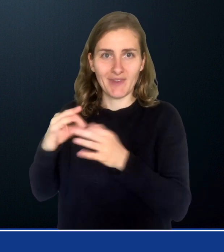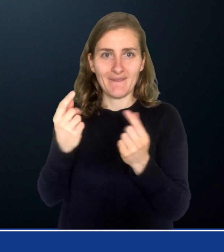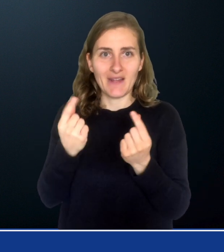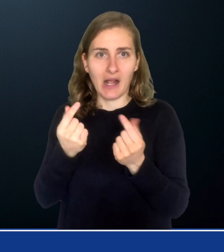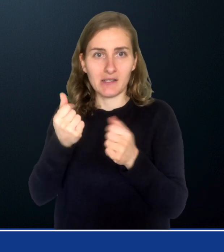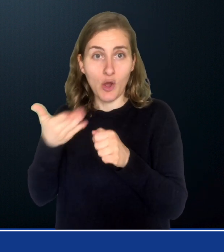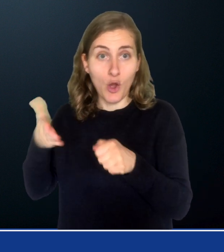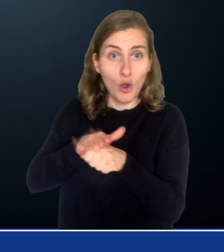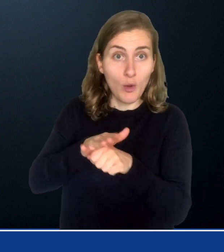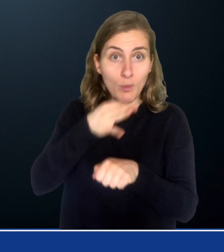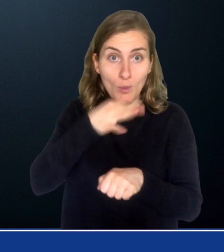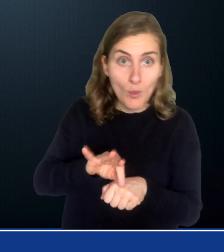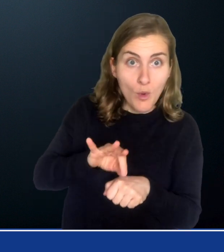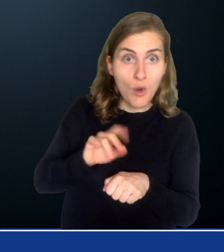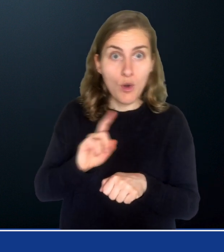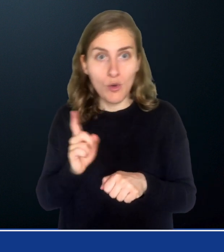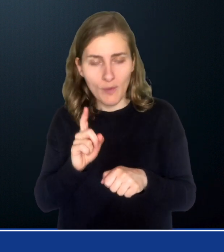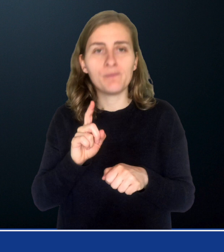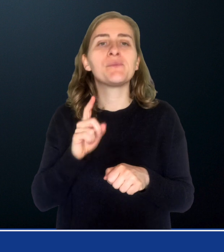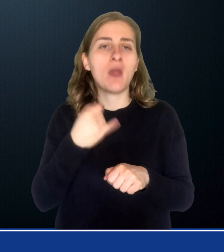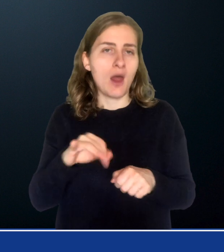ma la proposta era stata a lungo in dubbio per questioni di coperture finanziarie.